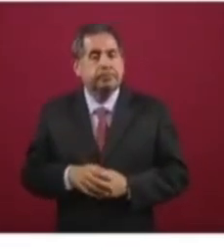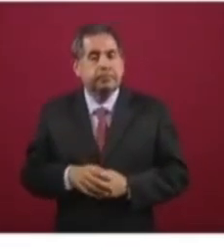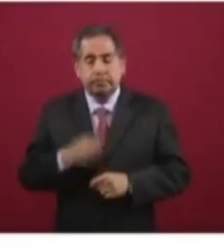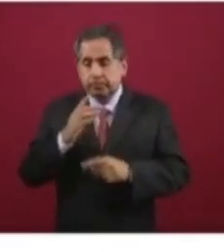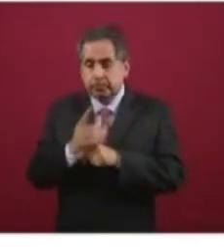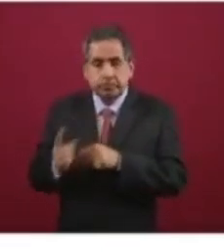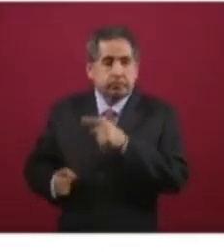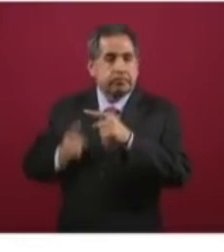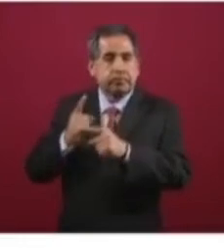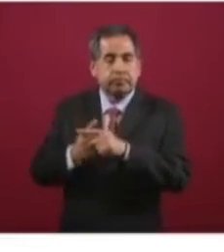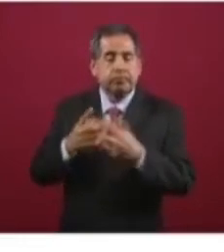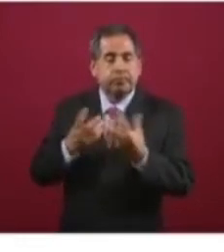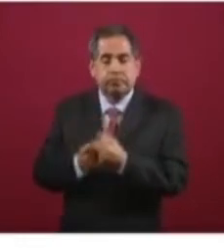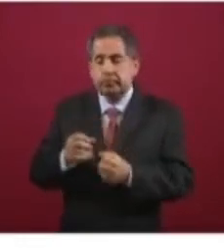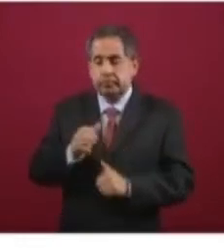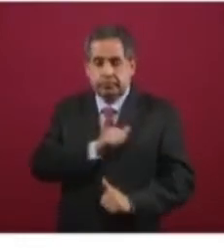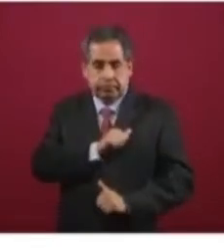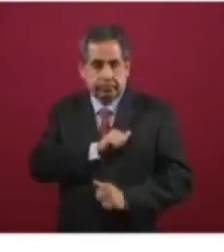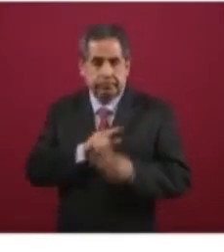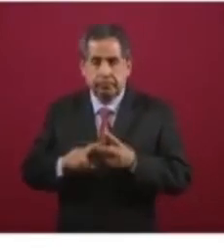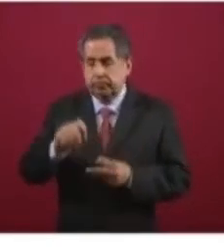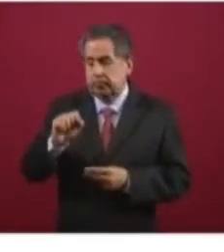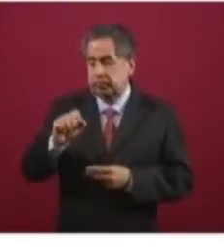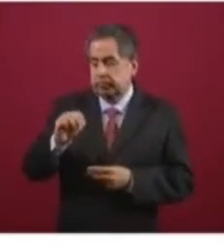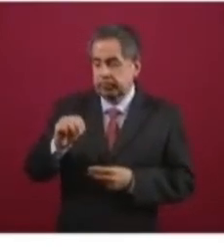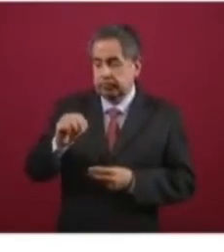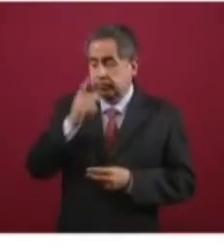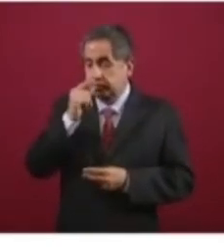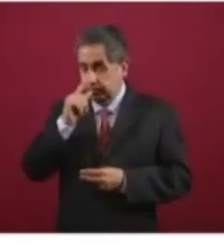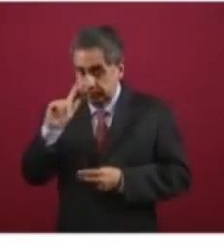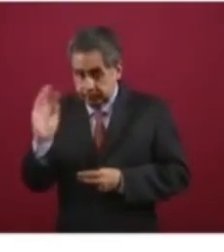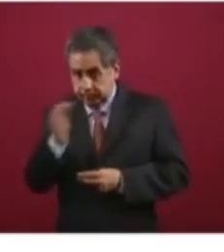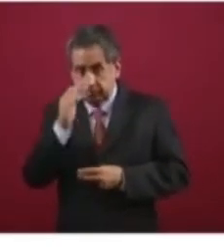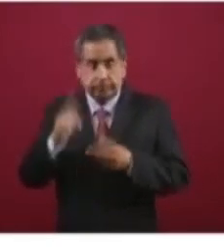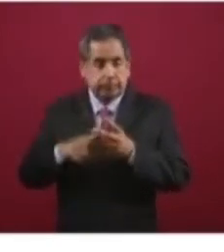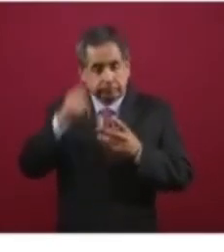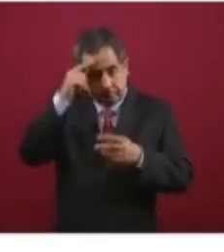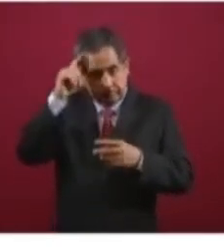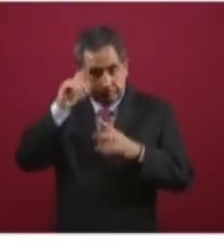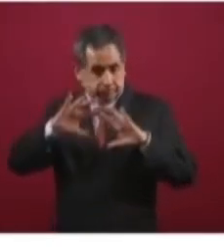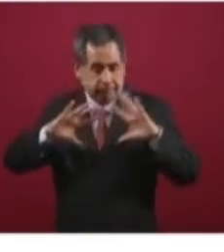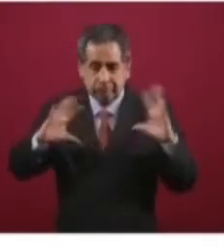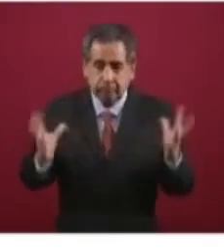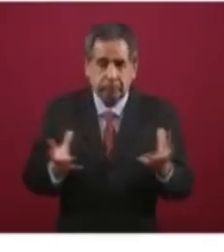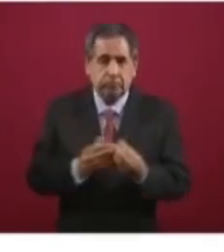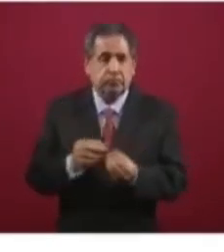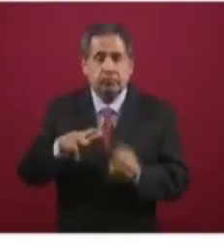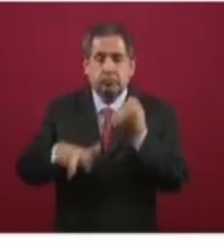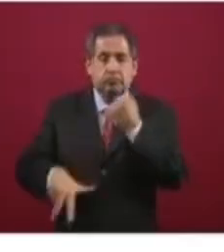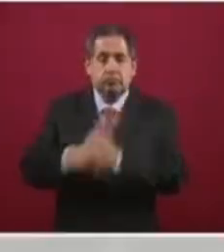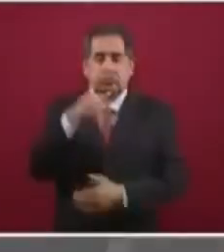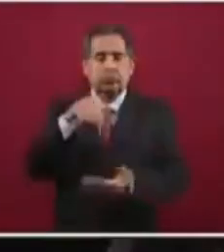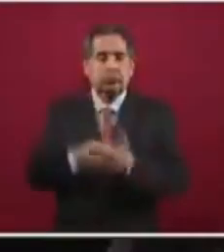permanente de Sedena, de Semar y Policía Federal para hacer un total de 13 mil 701